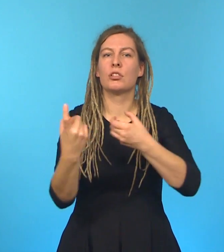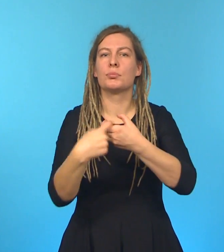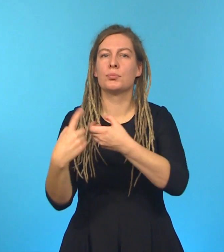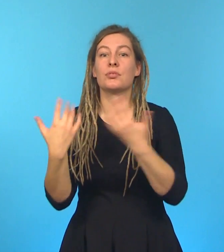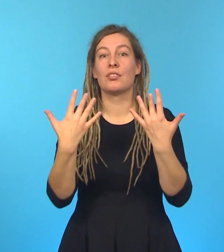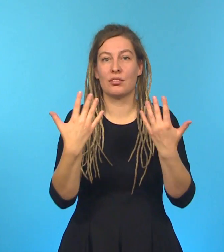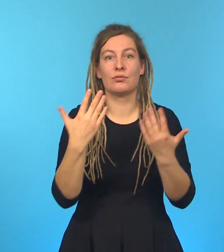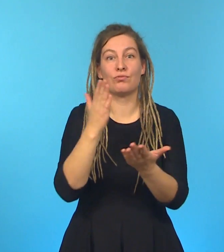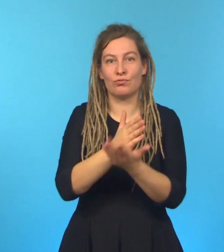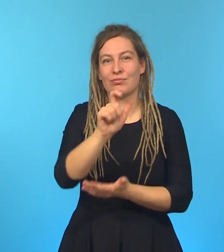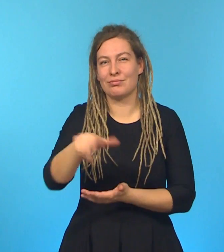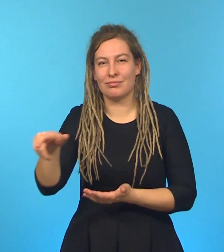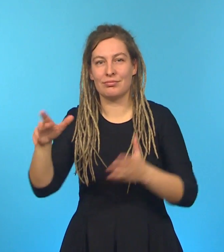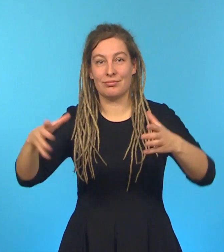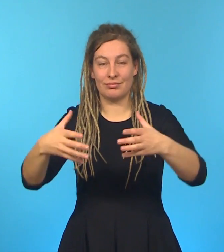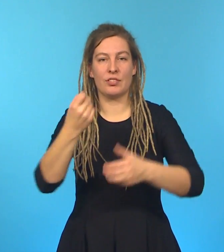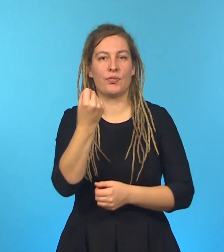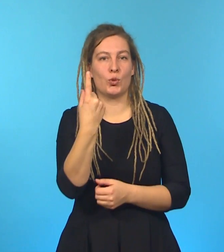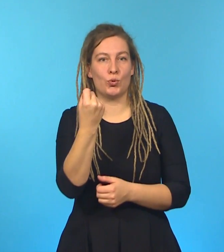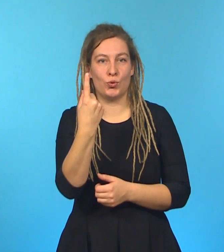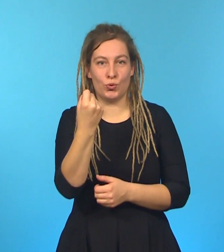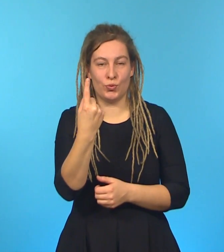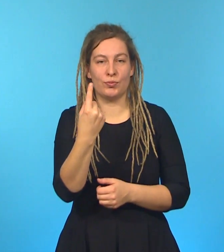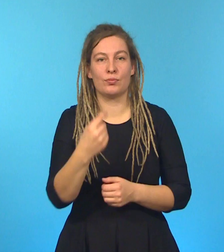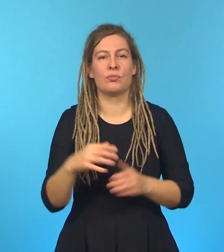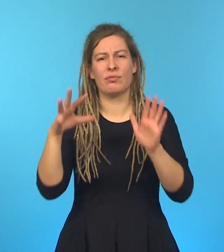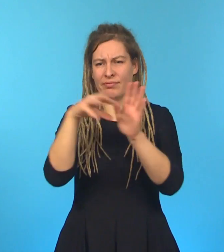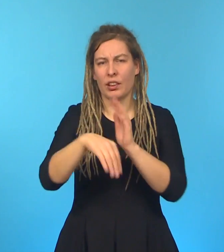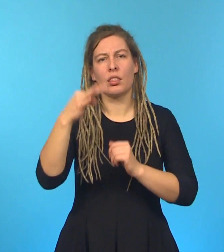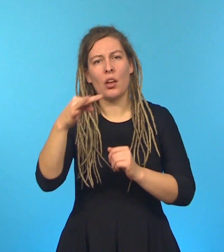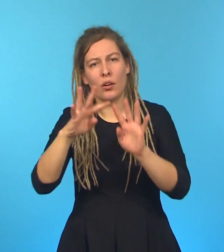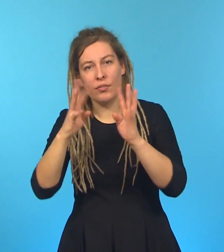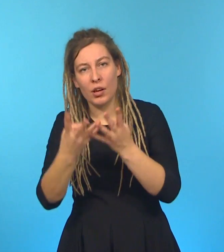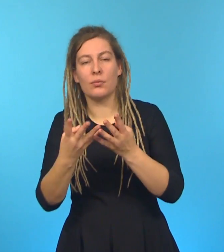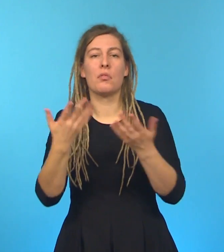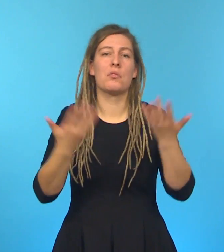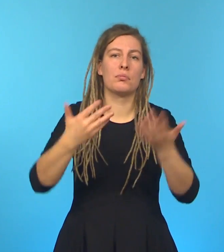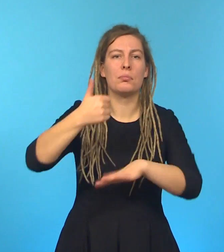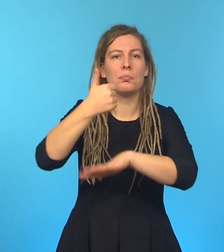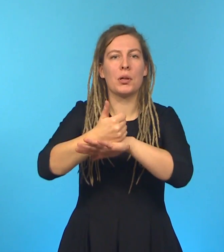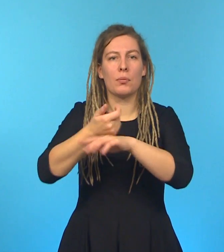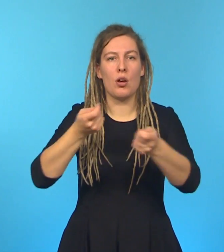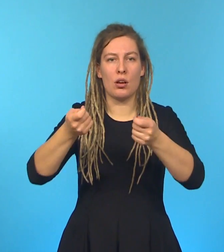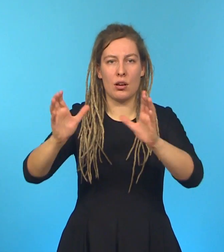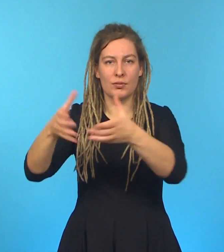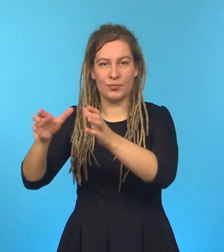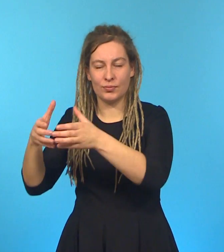ir vienija 11 asocijuotų narių (teritorines valdybas arba pirmines organizacijas):